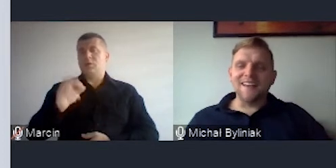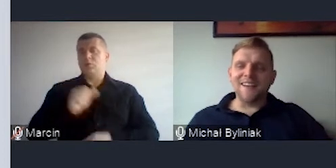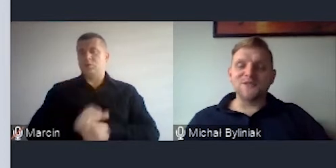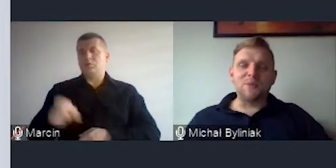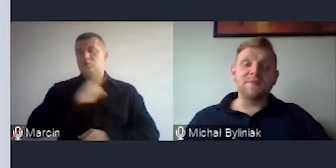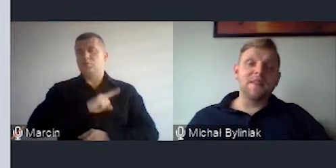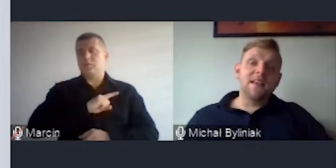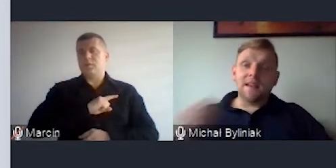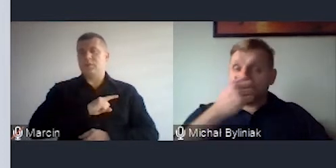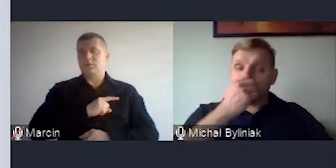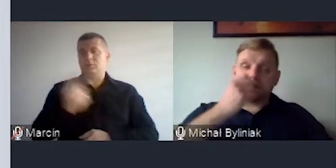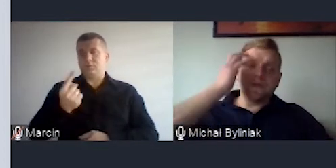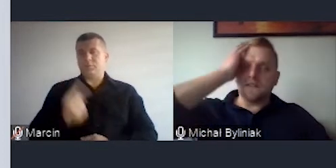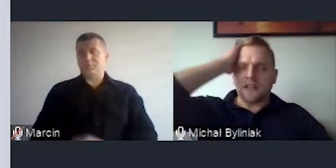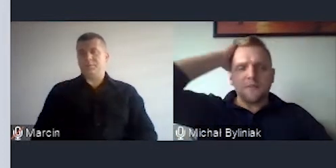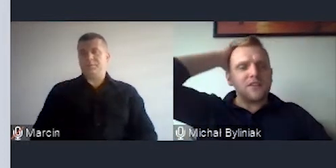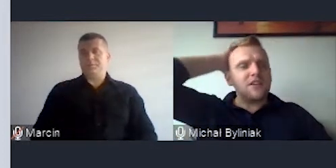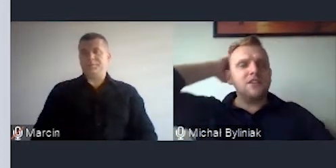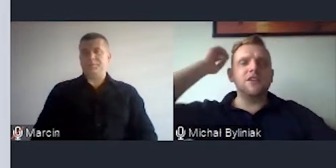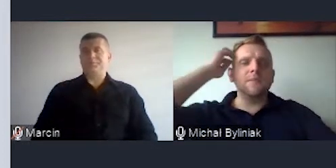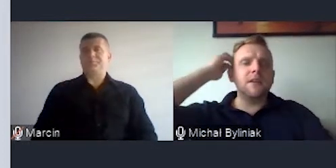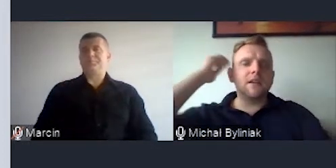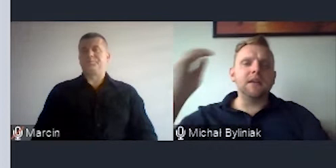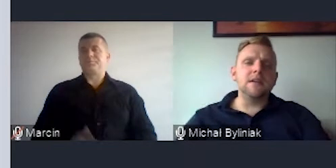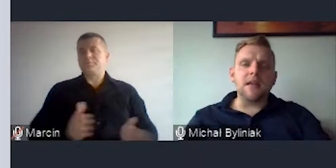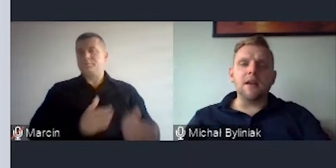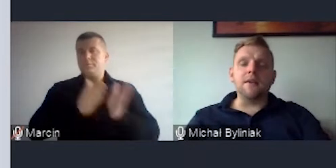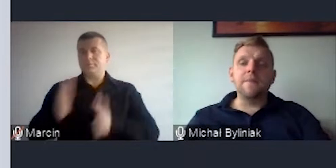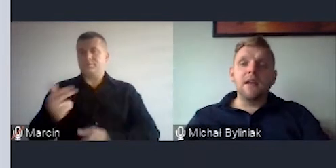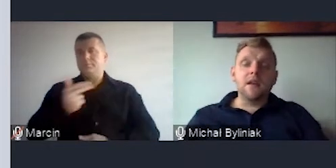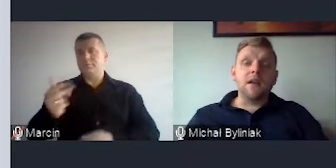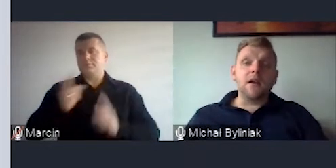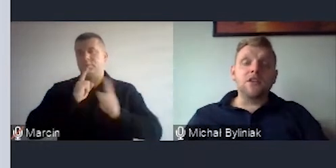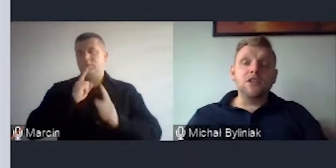Super. Drodzy, w takim razie idziemy dalej.